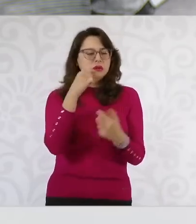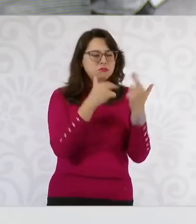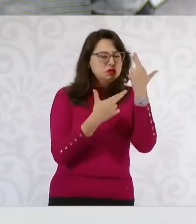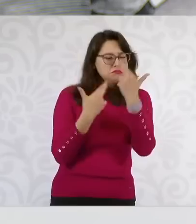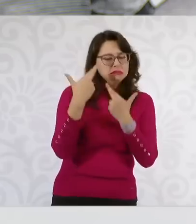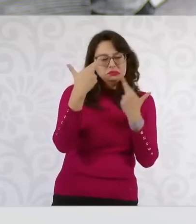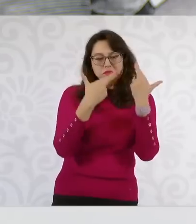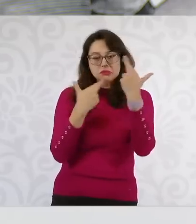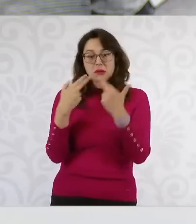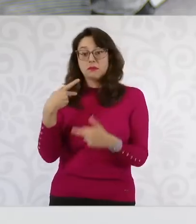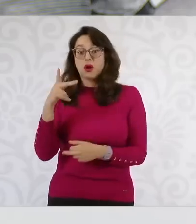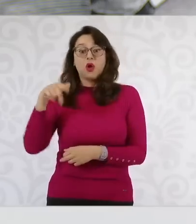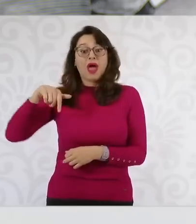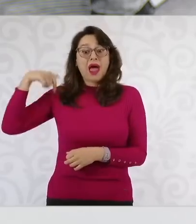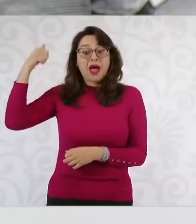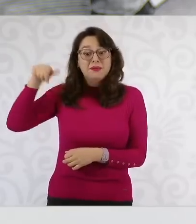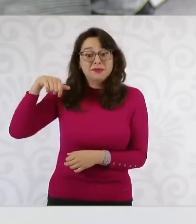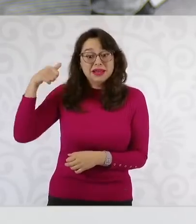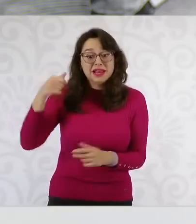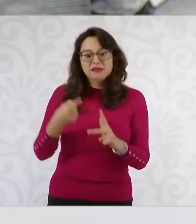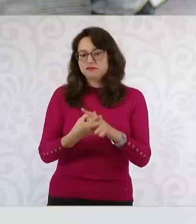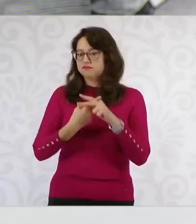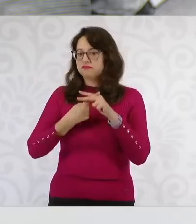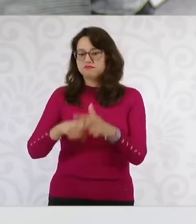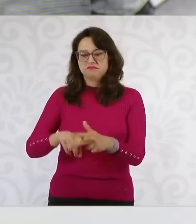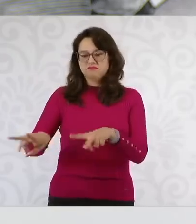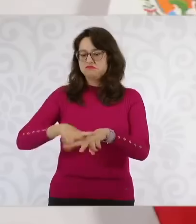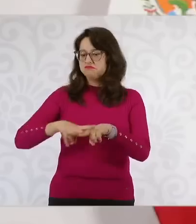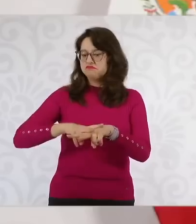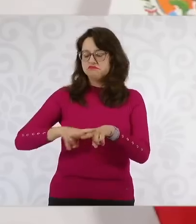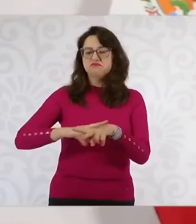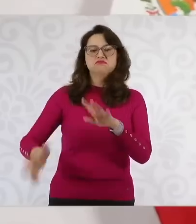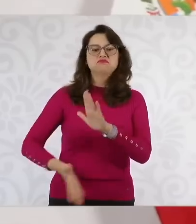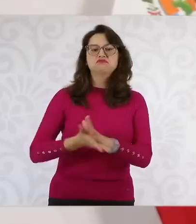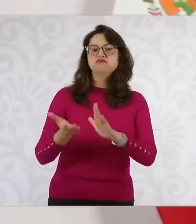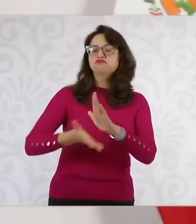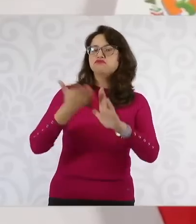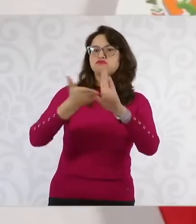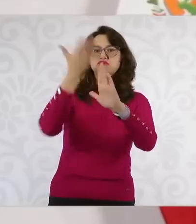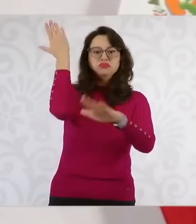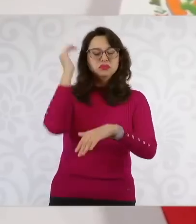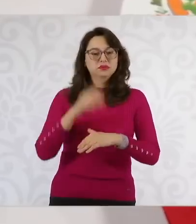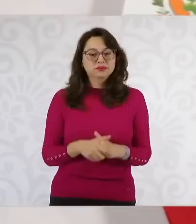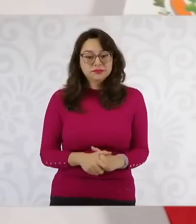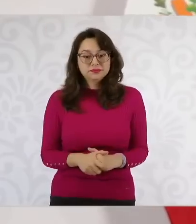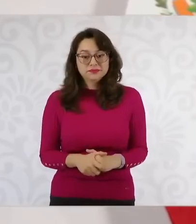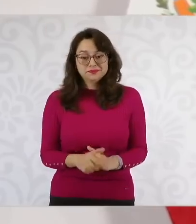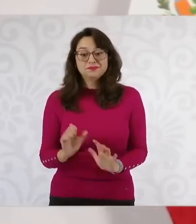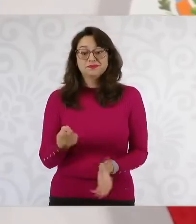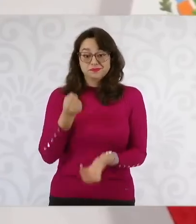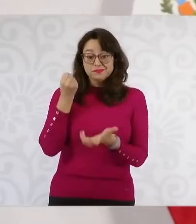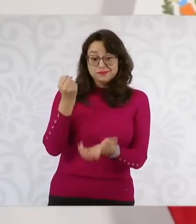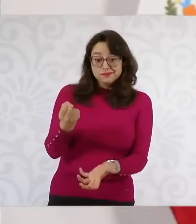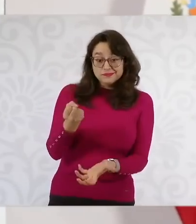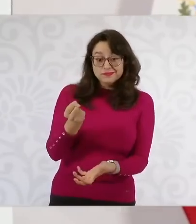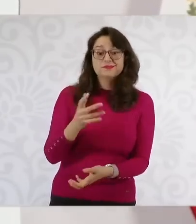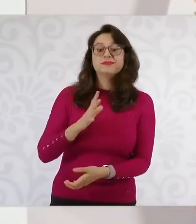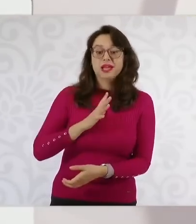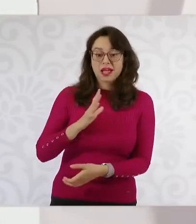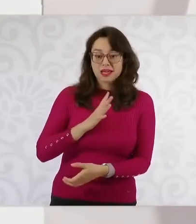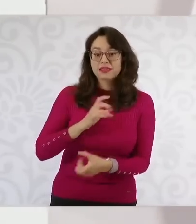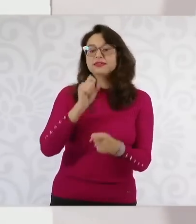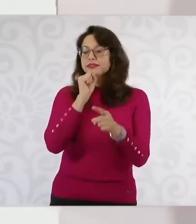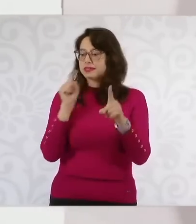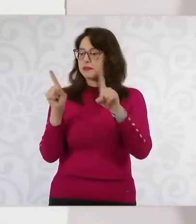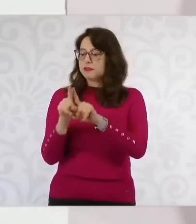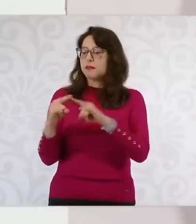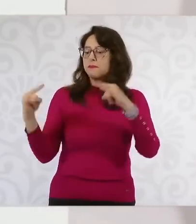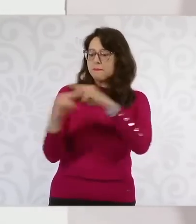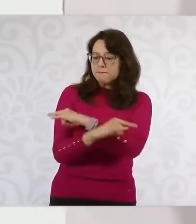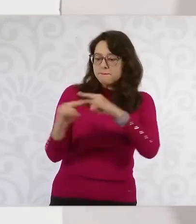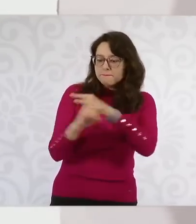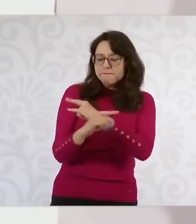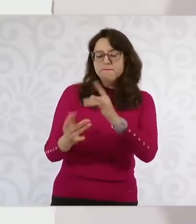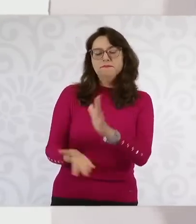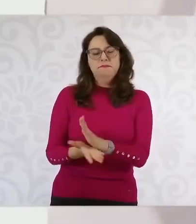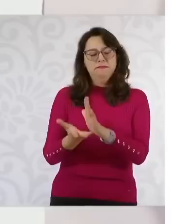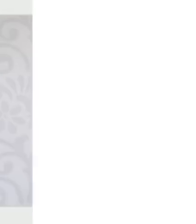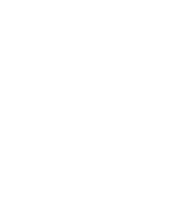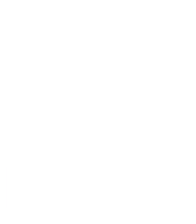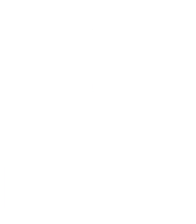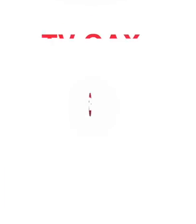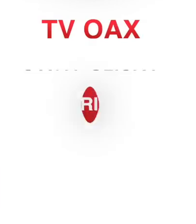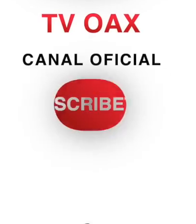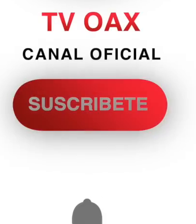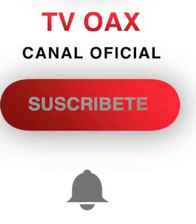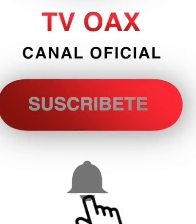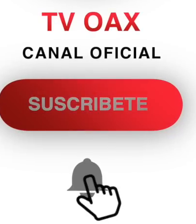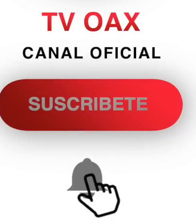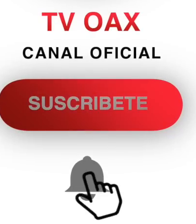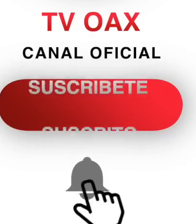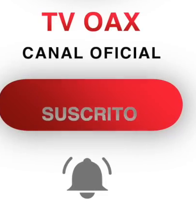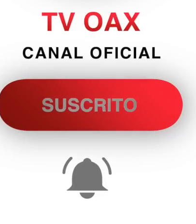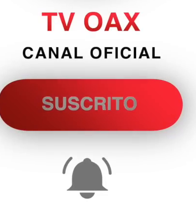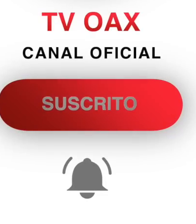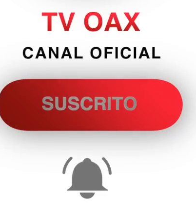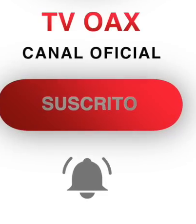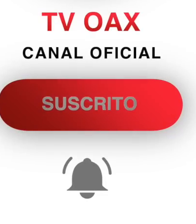trenes y hay recursos para carreteras y hay recursos para obras de agua pues es solamente